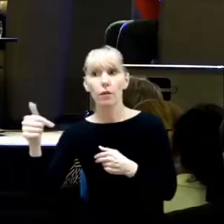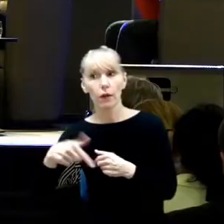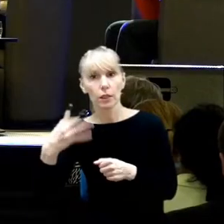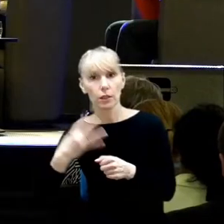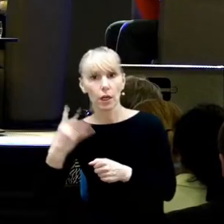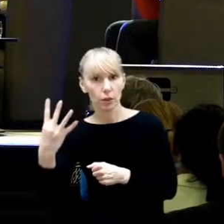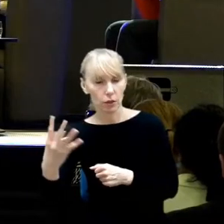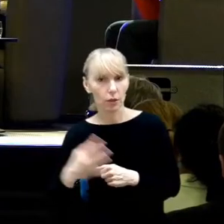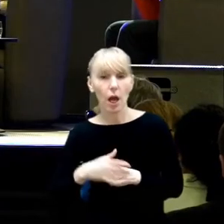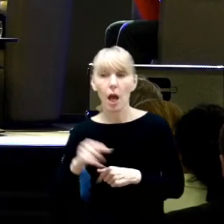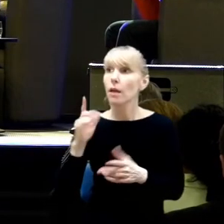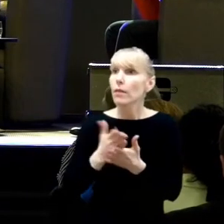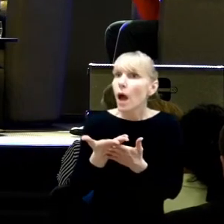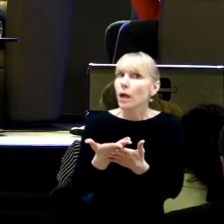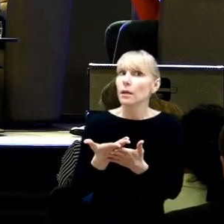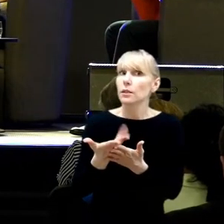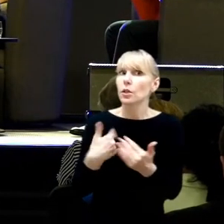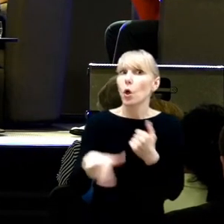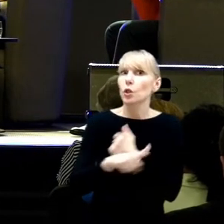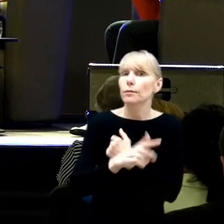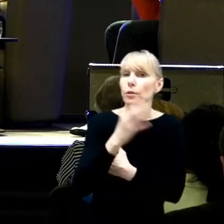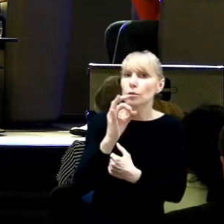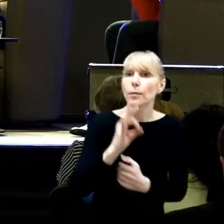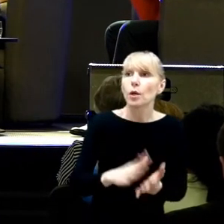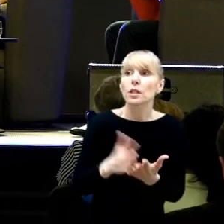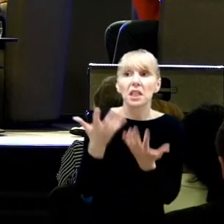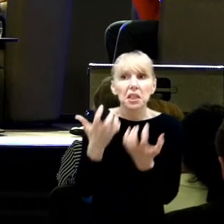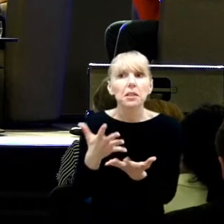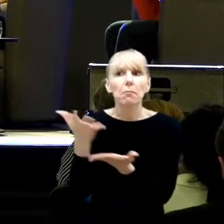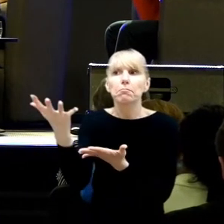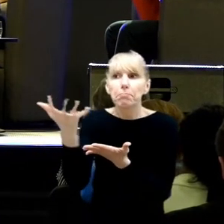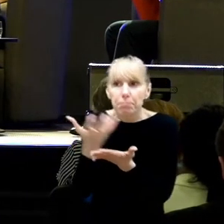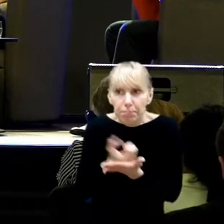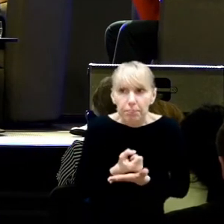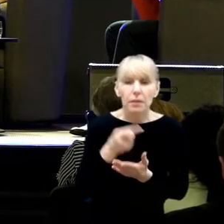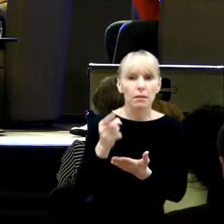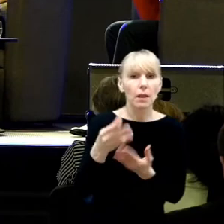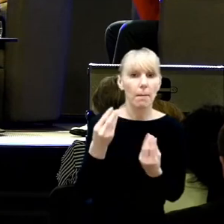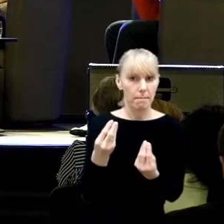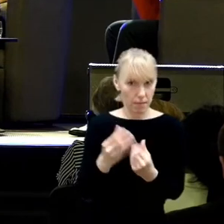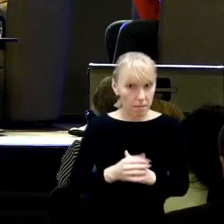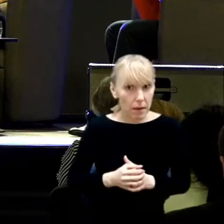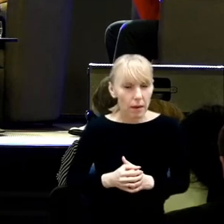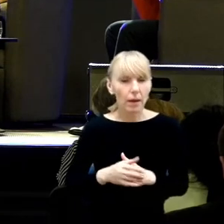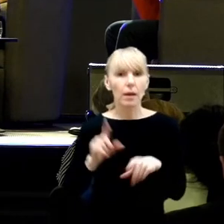że będzie sięgać po te środki. A jeszcze ciekawe, że właśnie 80% z tych gmin,